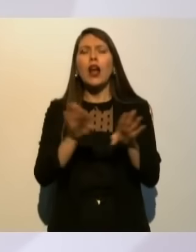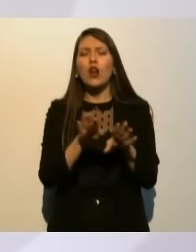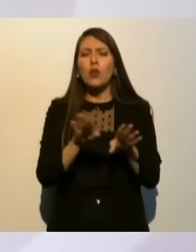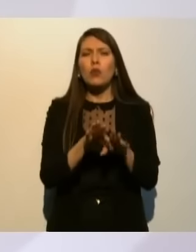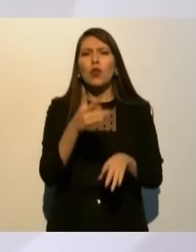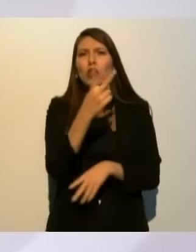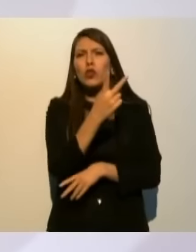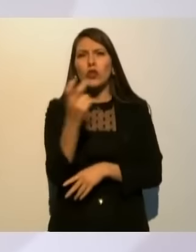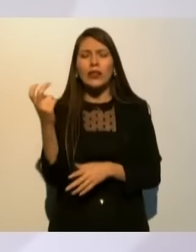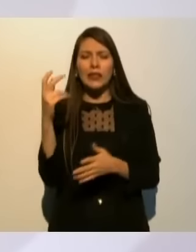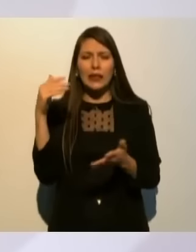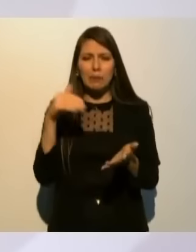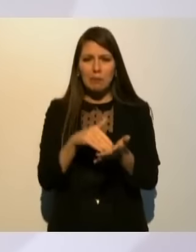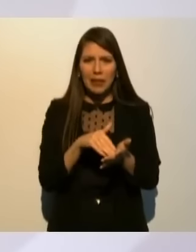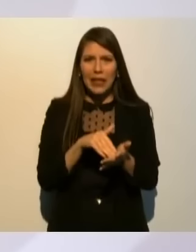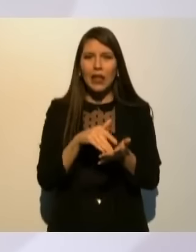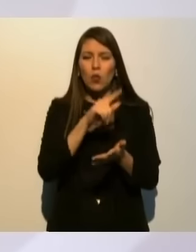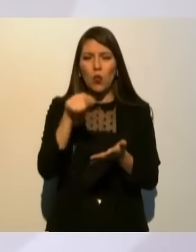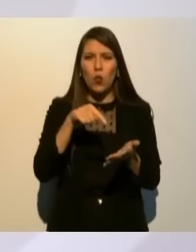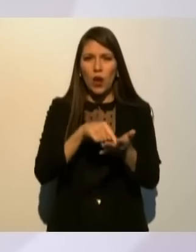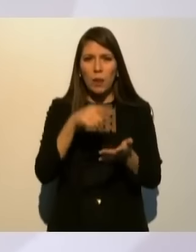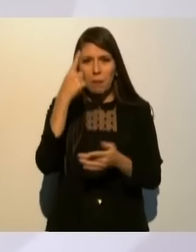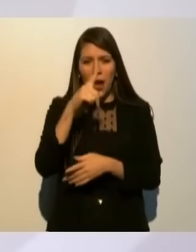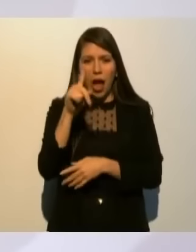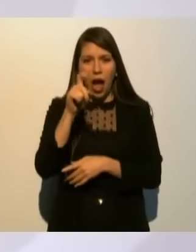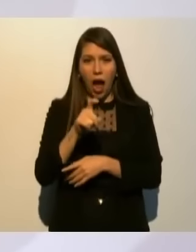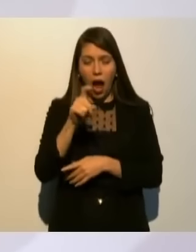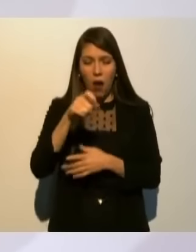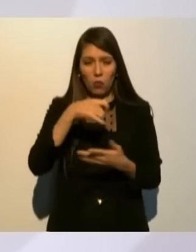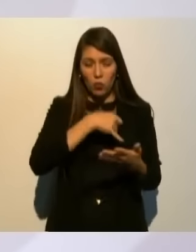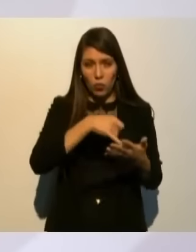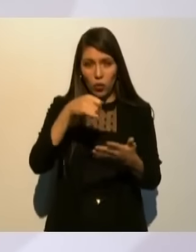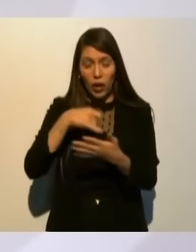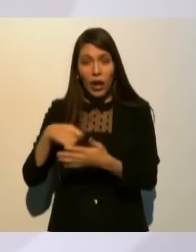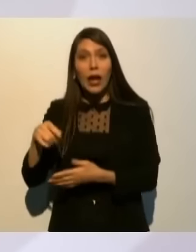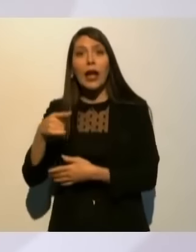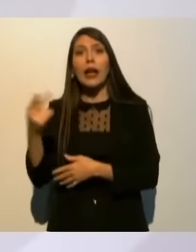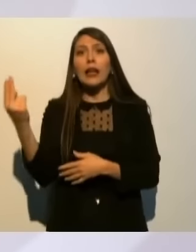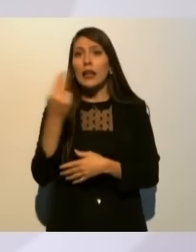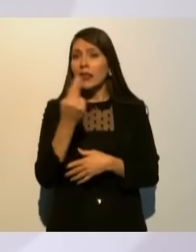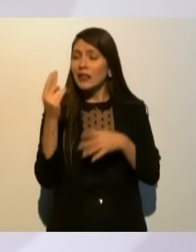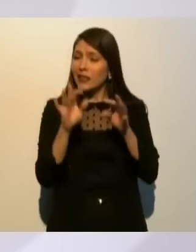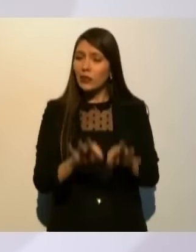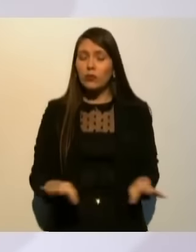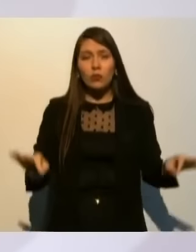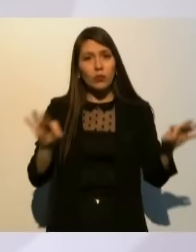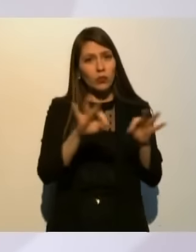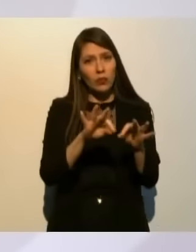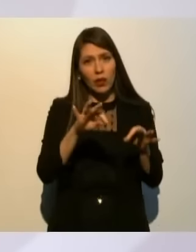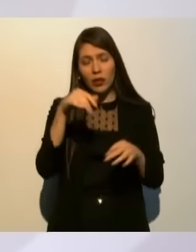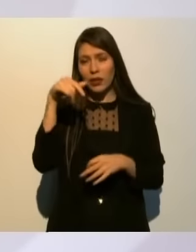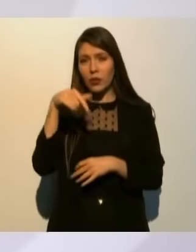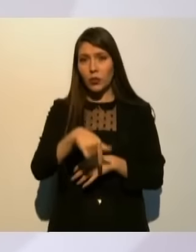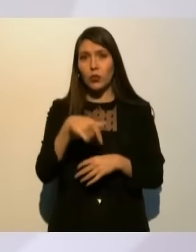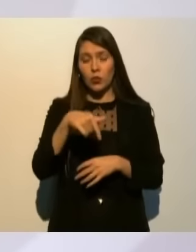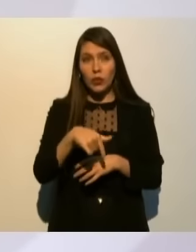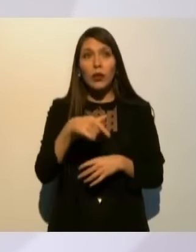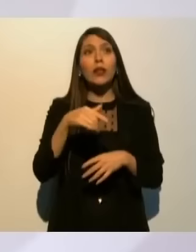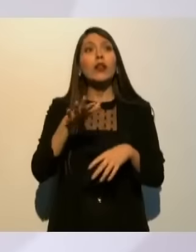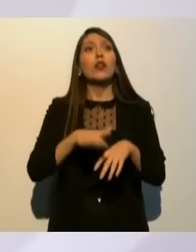riego lo cual es fundamental para la gestión del agua en nuestro país eh debido a que el 76 por del